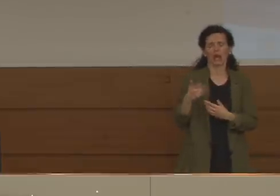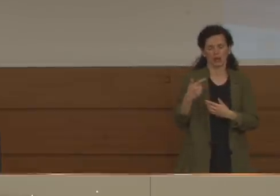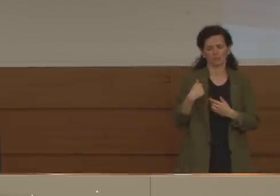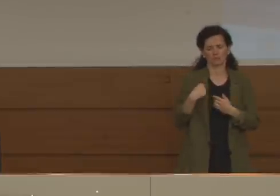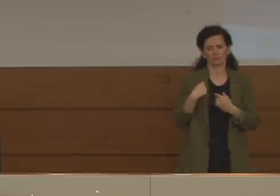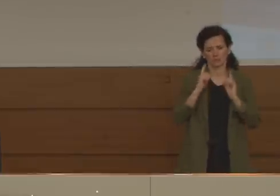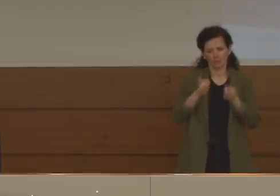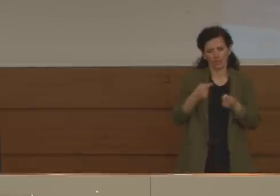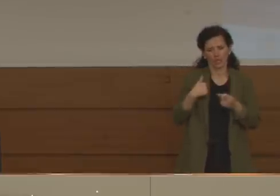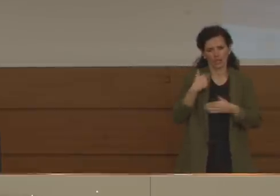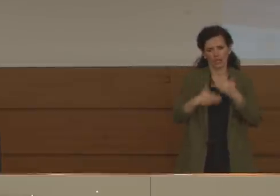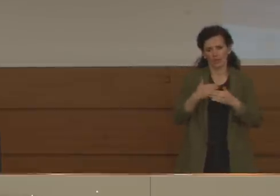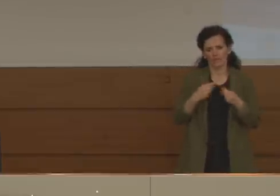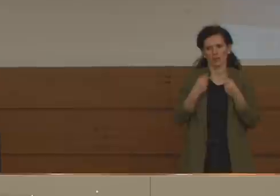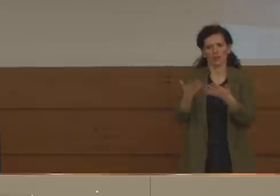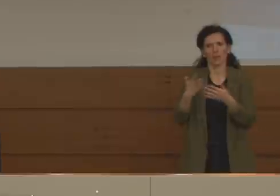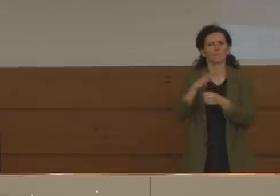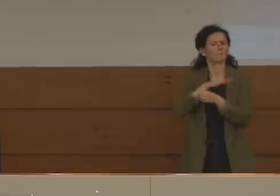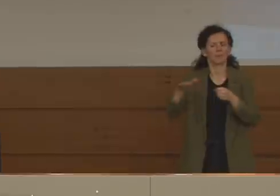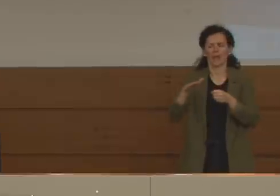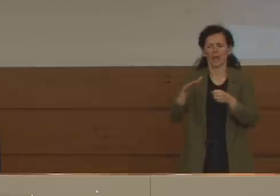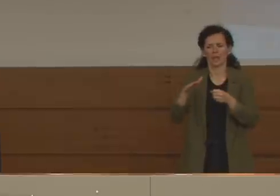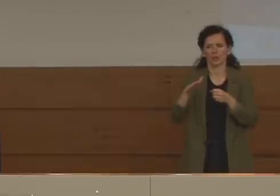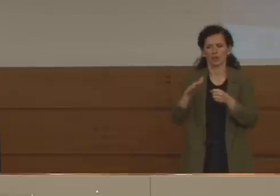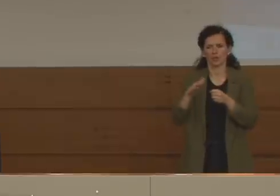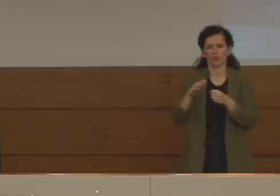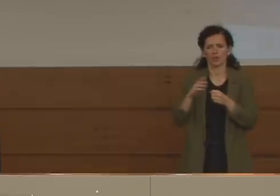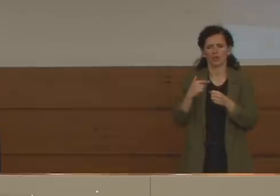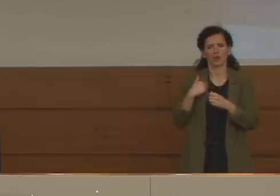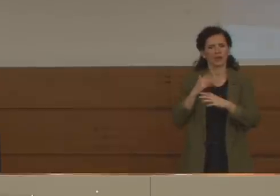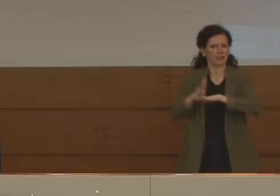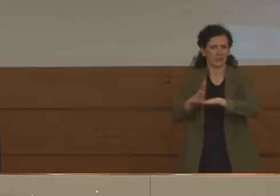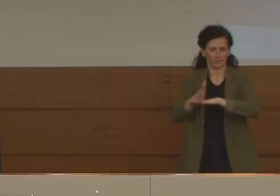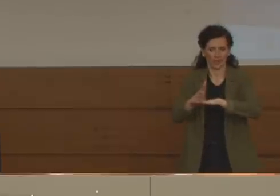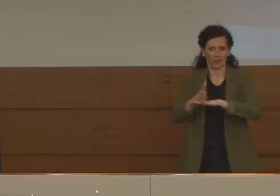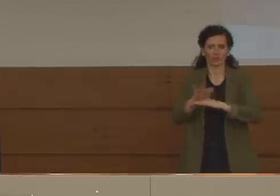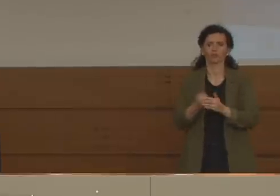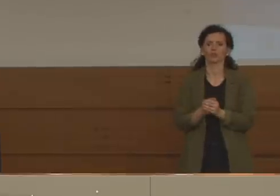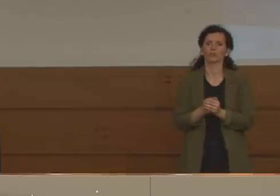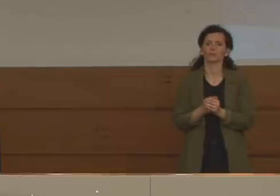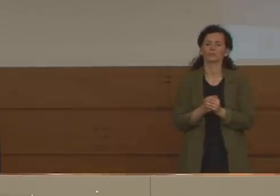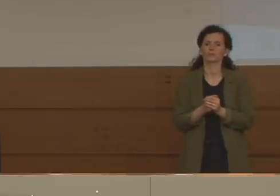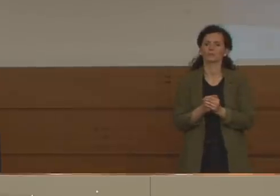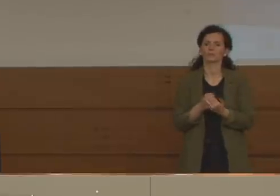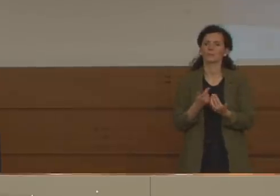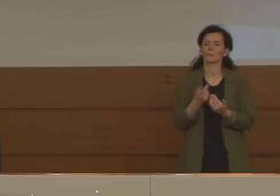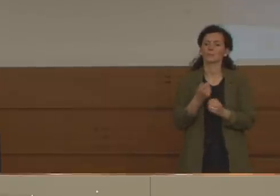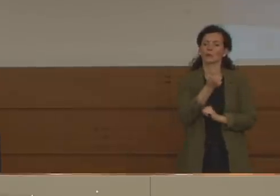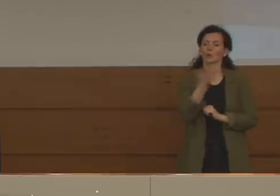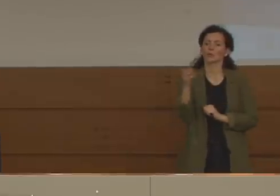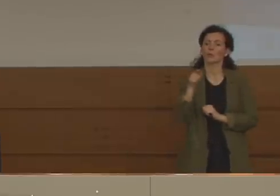un coordinamento a livello nazionale. Per quanto riguarda i numeri al sud,